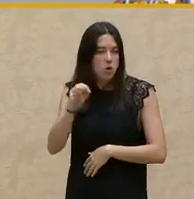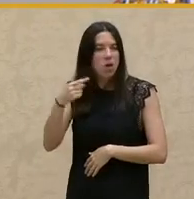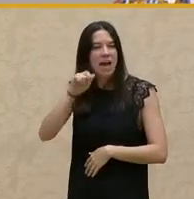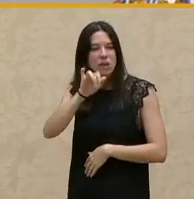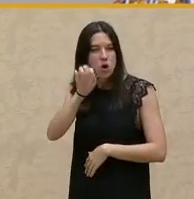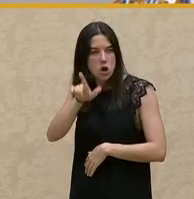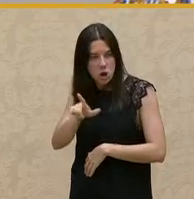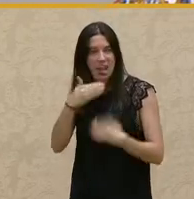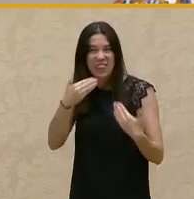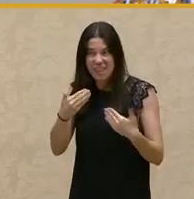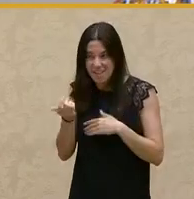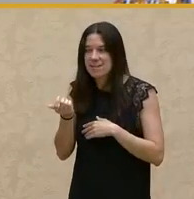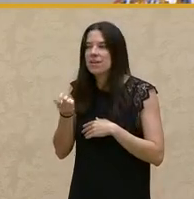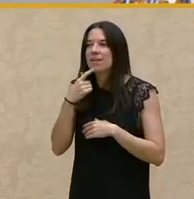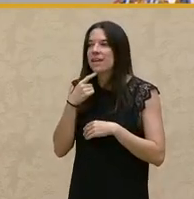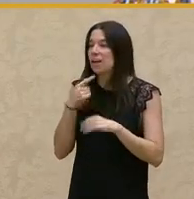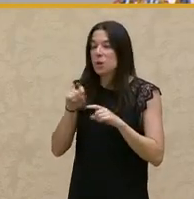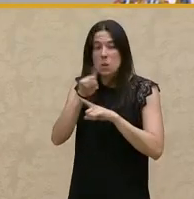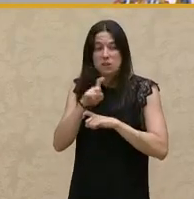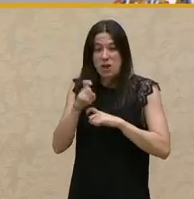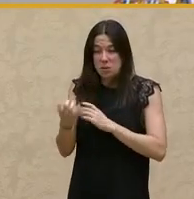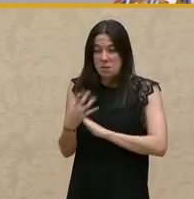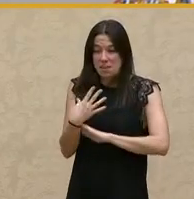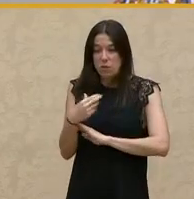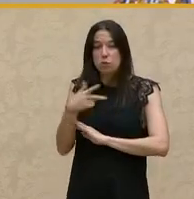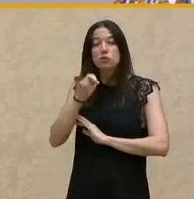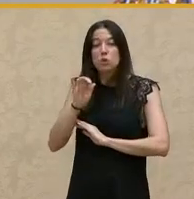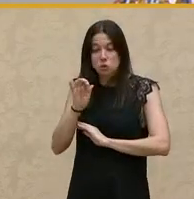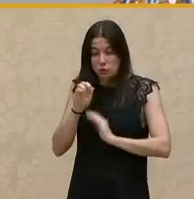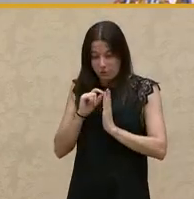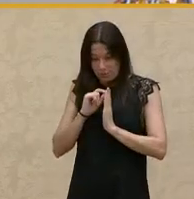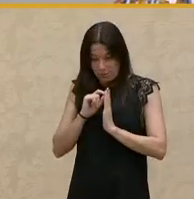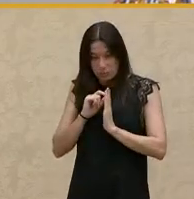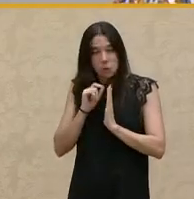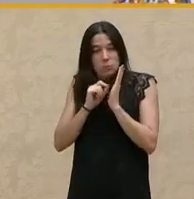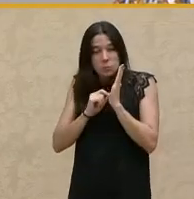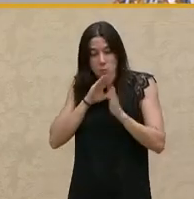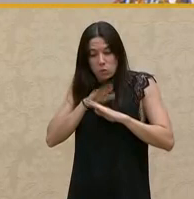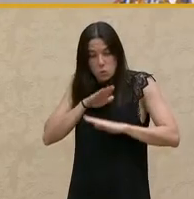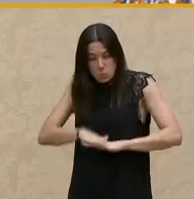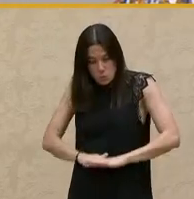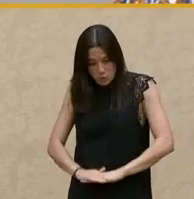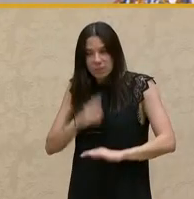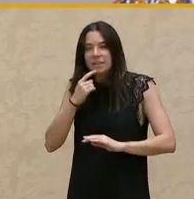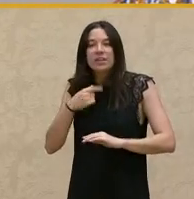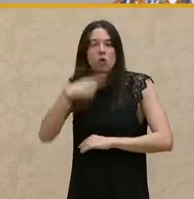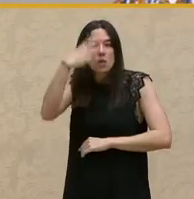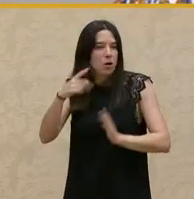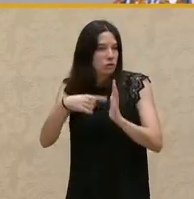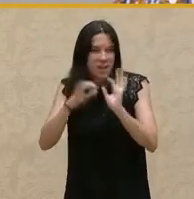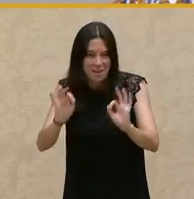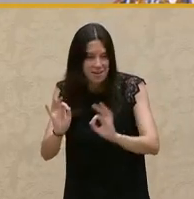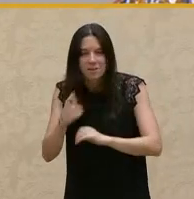sigo el cuestionario que ha planteado Chus, soy ciego total, tuve un pequeño resto visual hasta